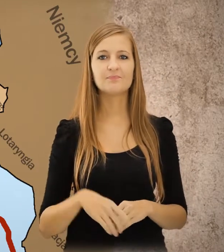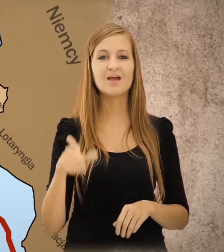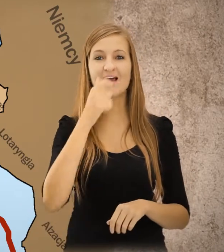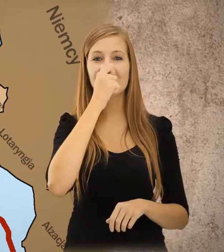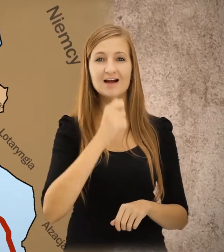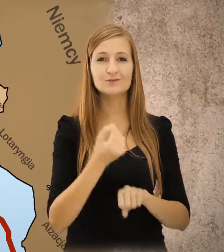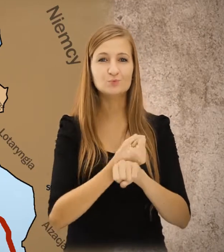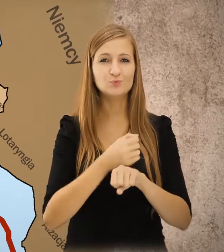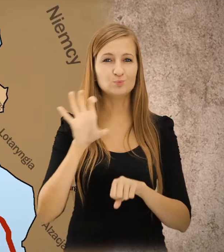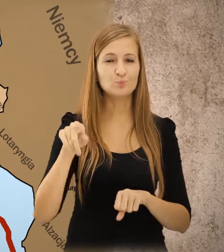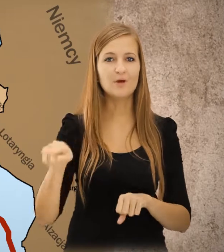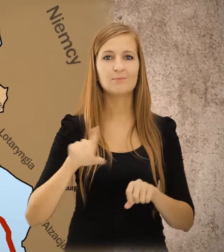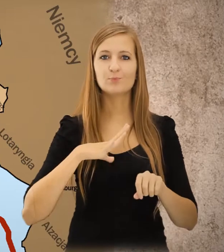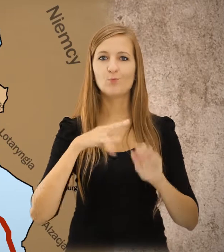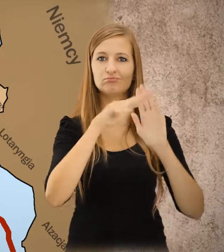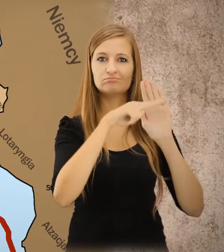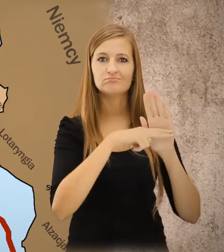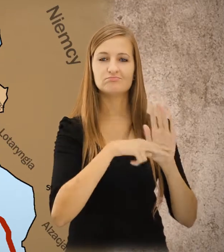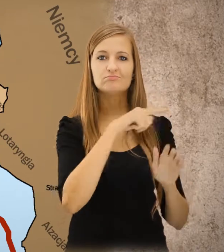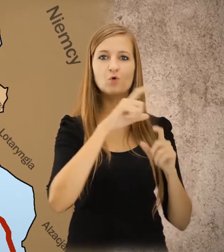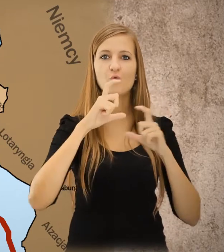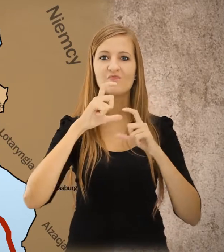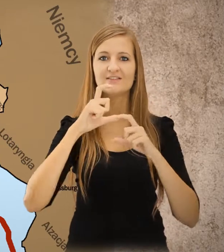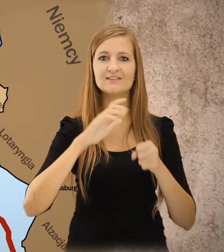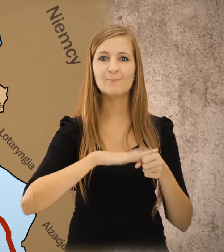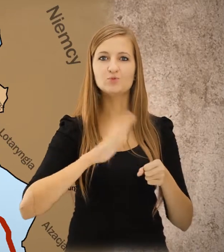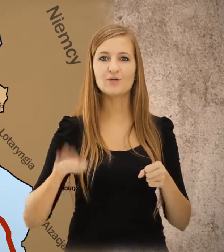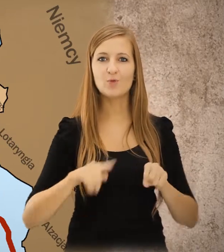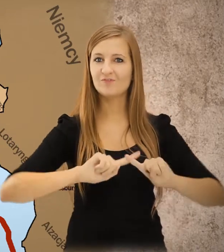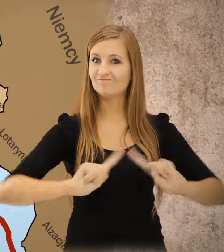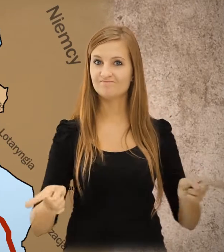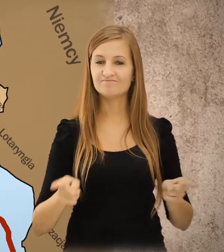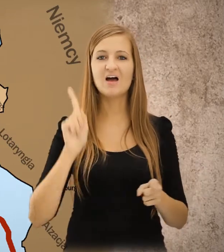Gazy bojowe były zakazane przez konwencje międzynarodowe,